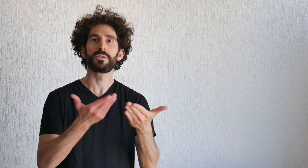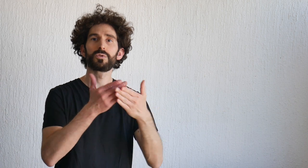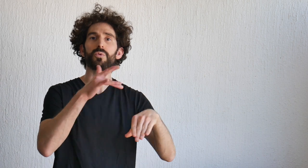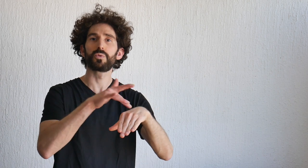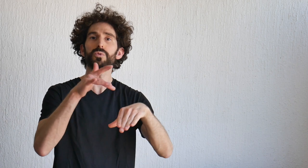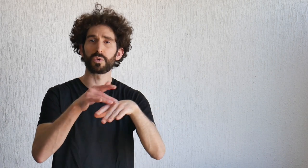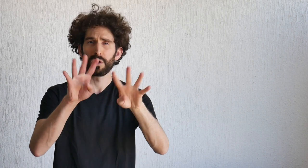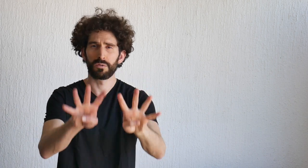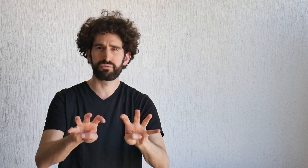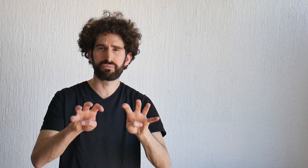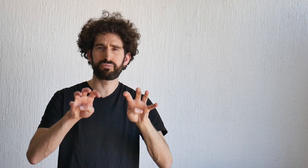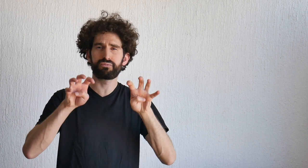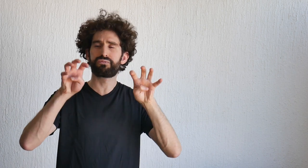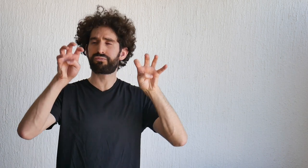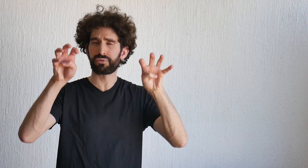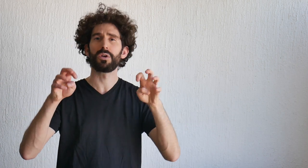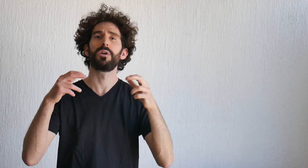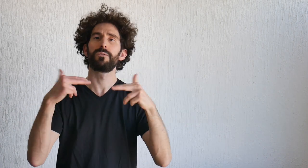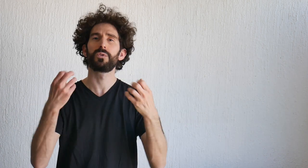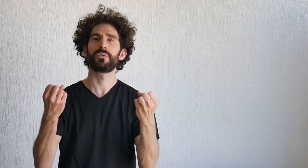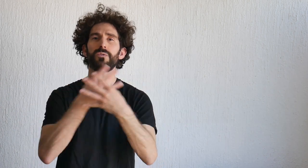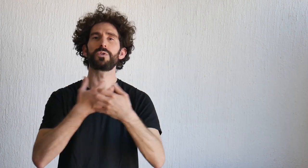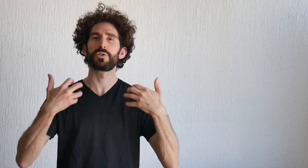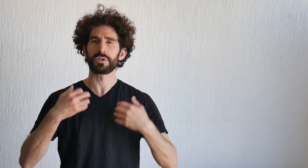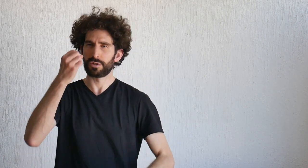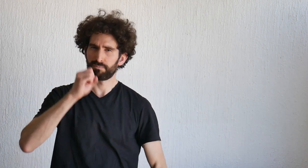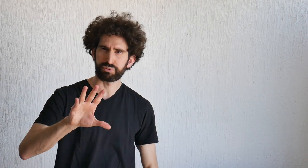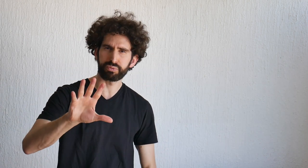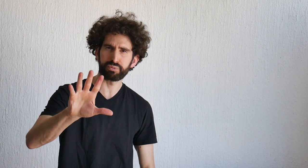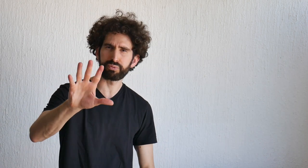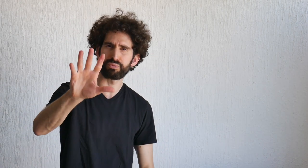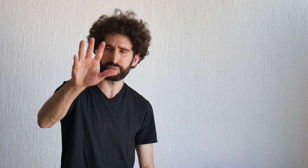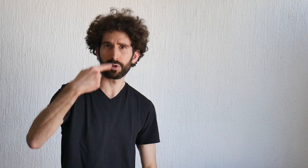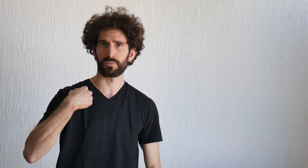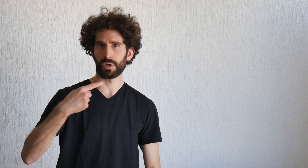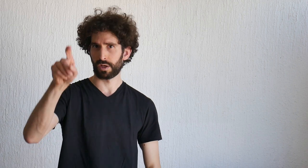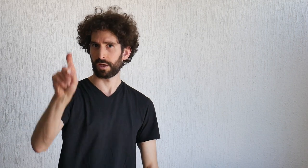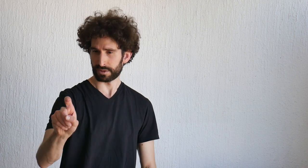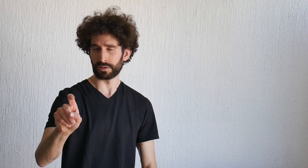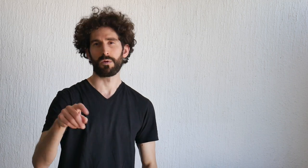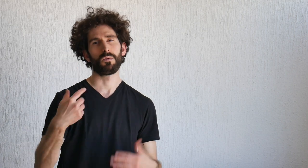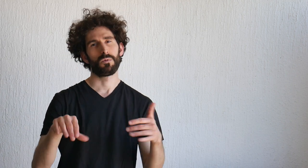Il m'est arrivé qu'une vidéo de ViruScience soit projetée en amphithéâtre. J'étais assis